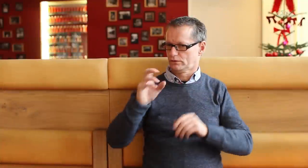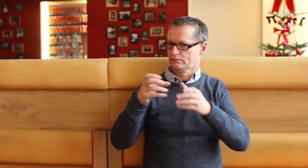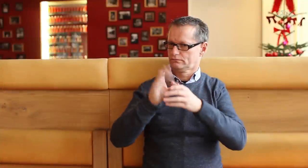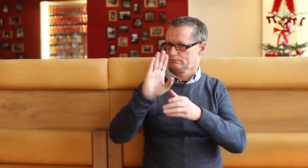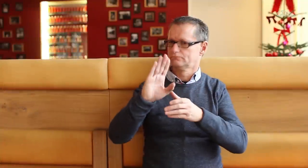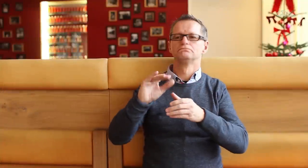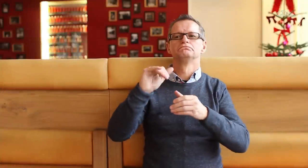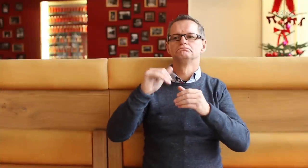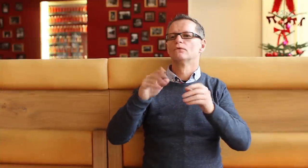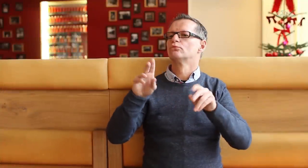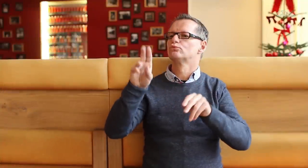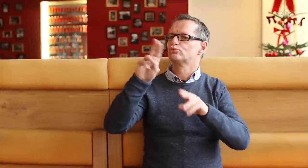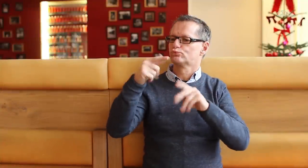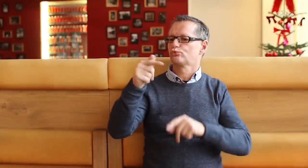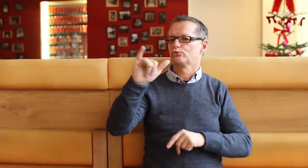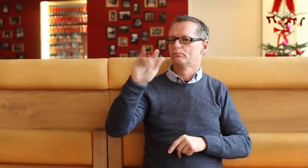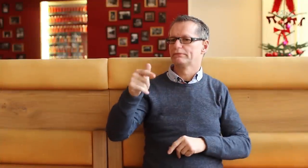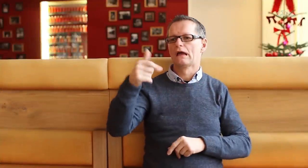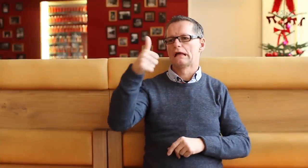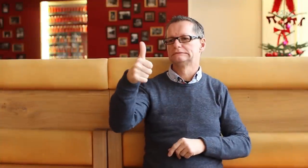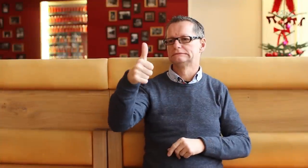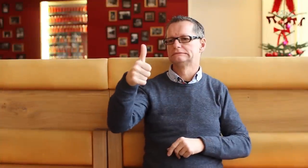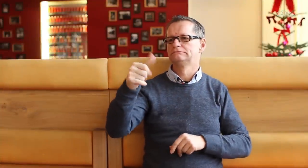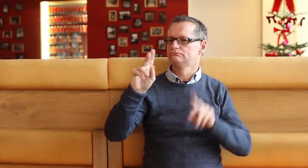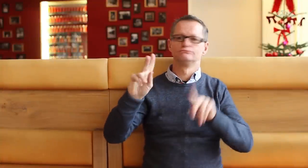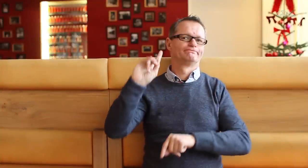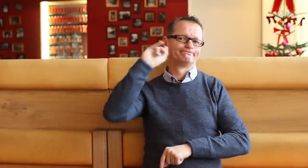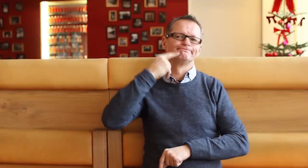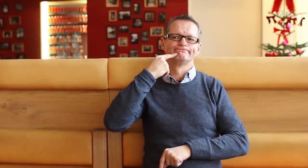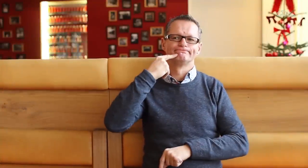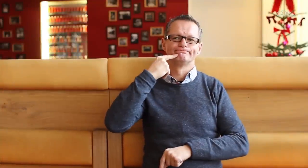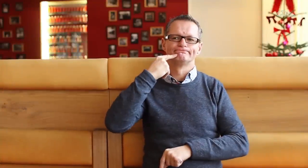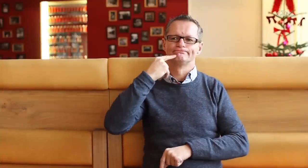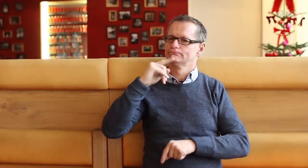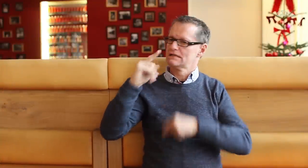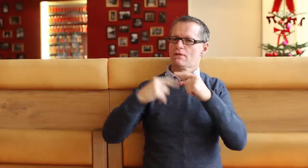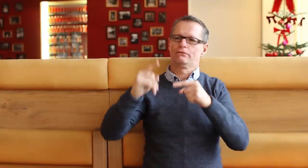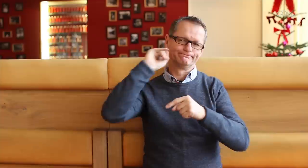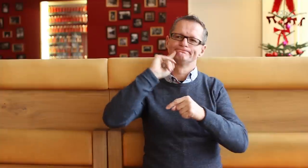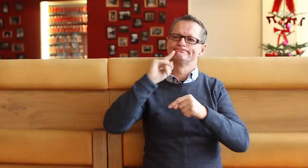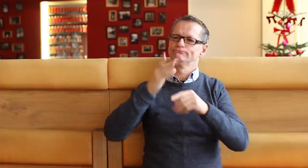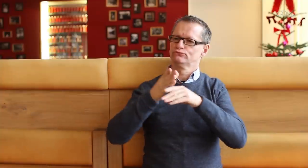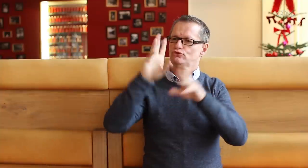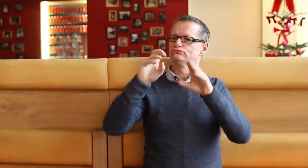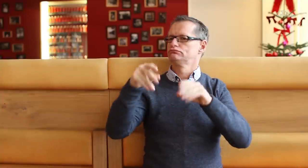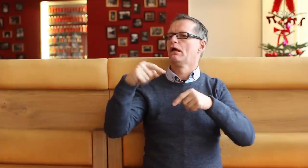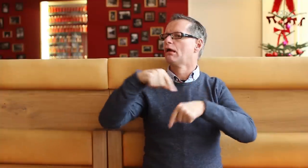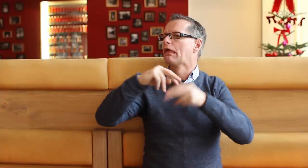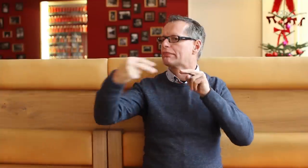Es gibt verschiedene Usher-Typen. Bei Typ 1 sind die Leute genetisch bedingt immer taub geboren.